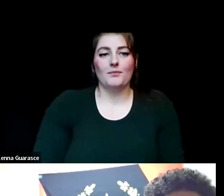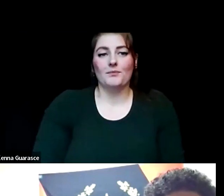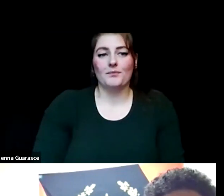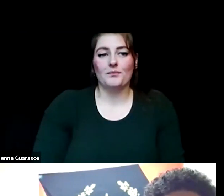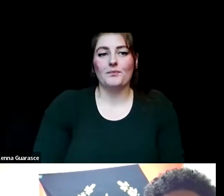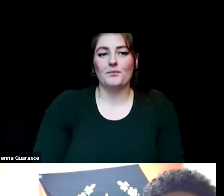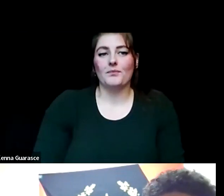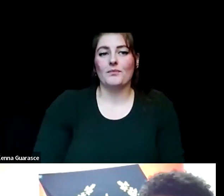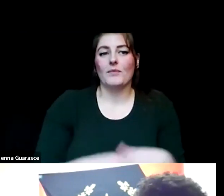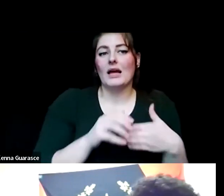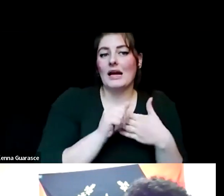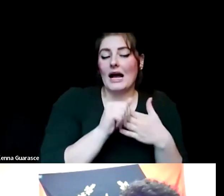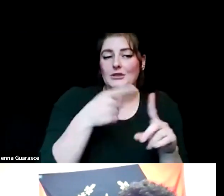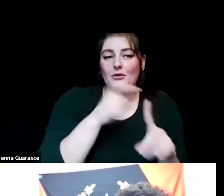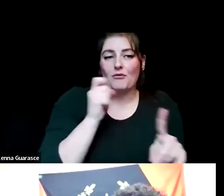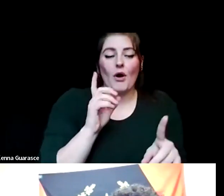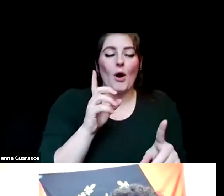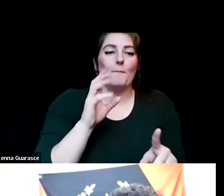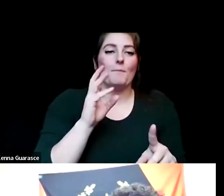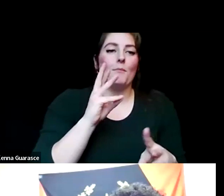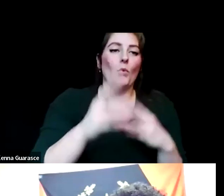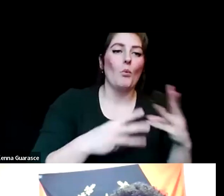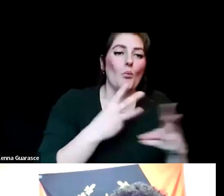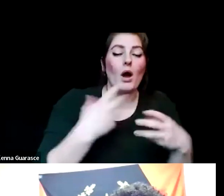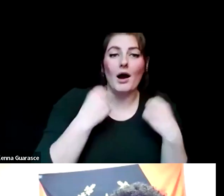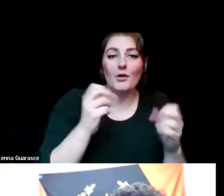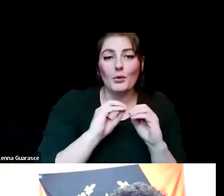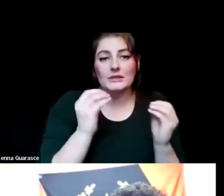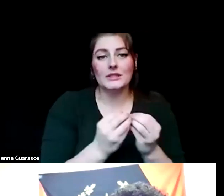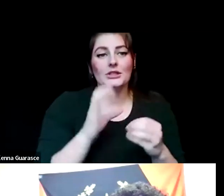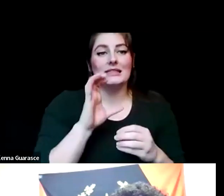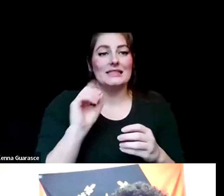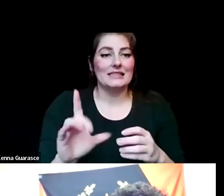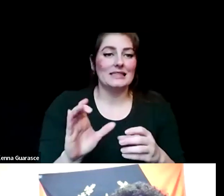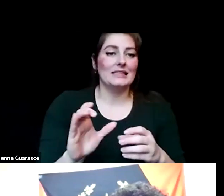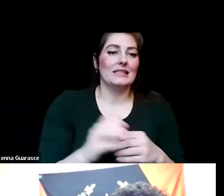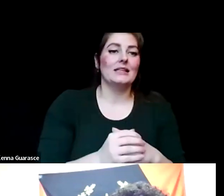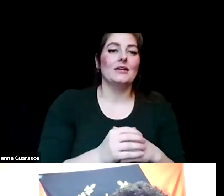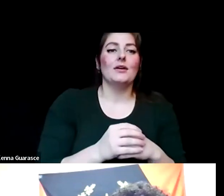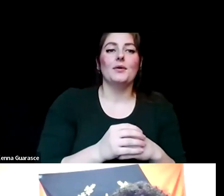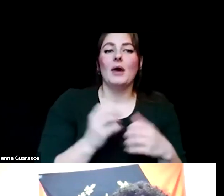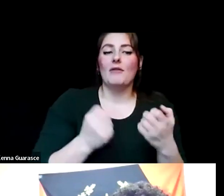La orientación de la Organización Mundial de la Salud, el CDC, de todos los organismos importantes